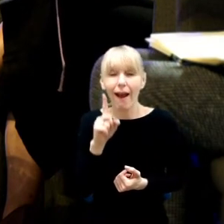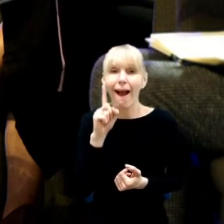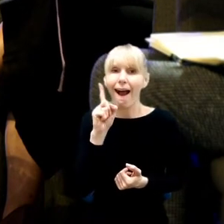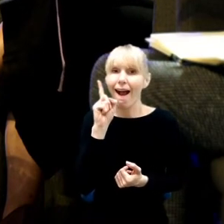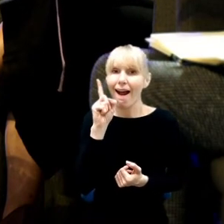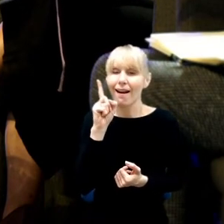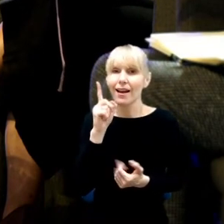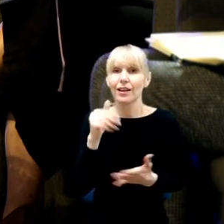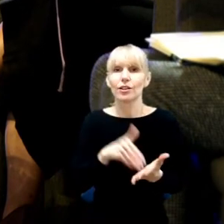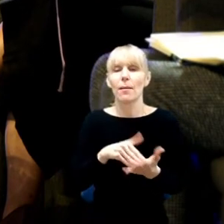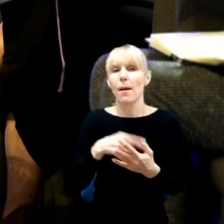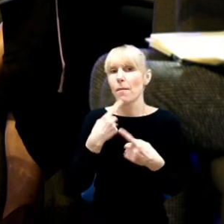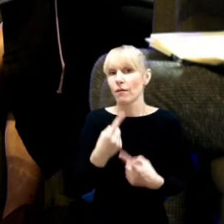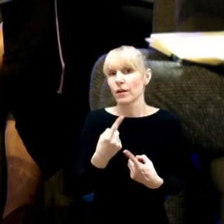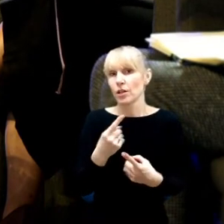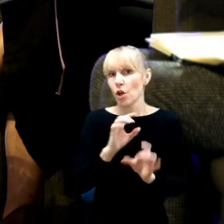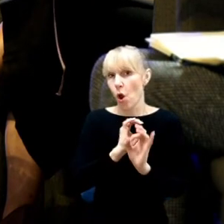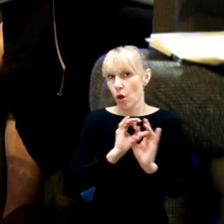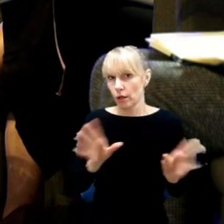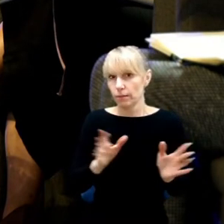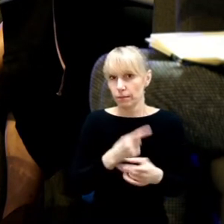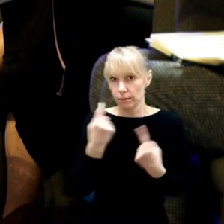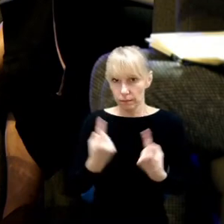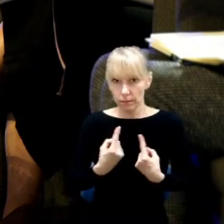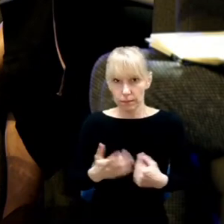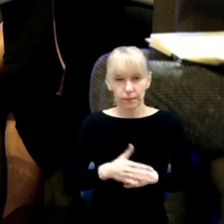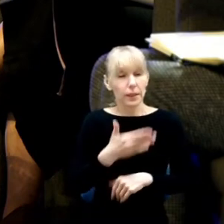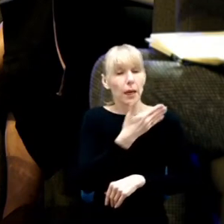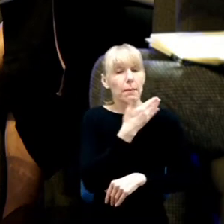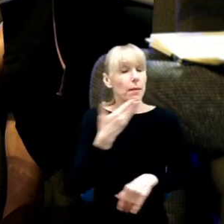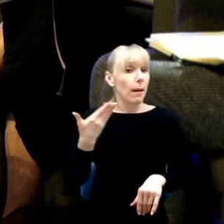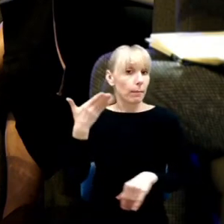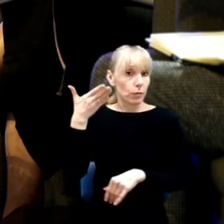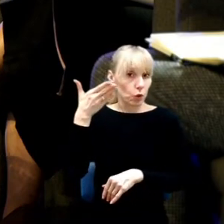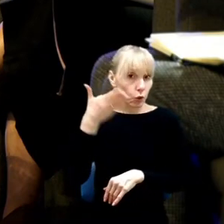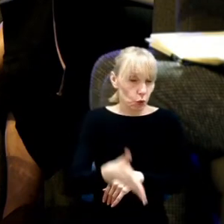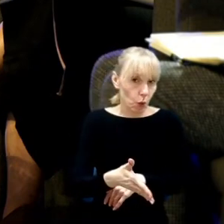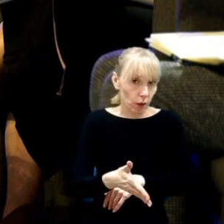Nie ma przyszłości, przynajmniej według mojej wiedzy